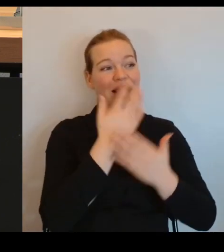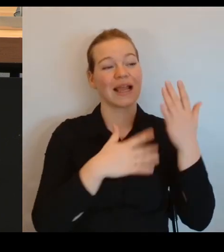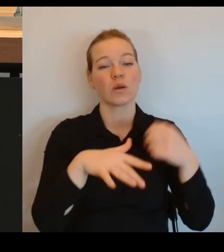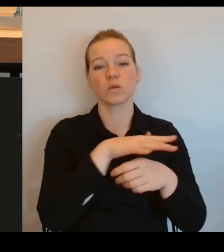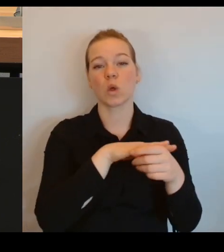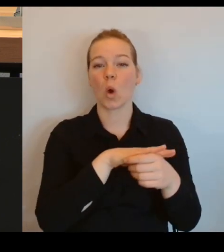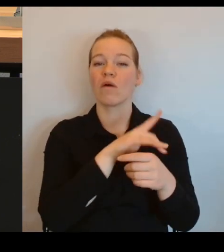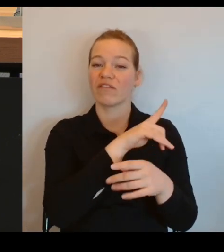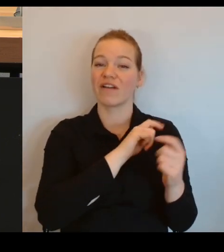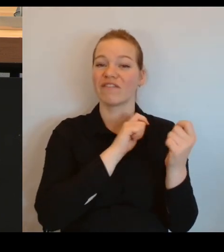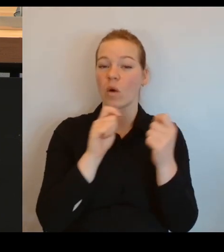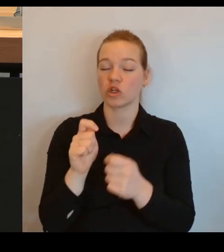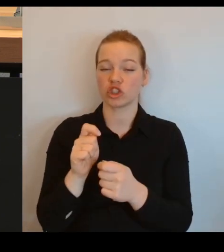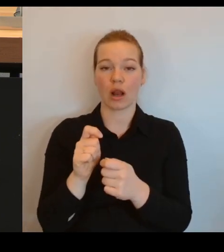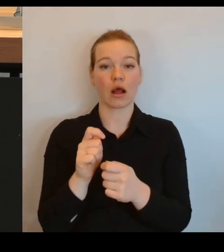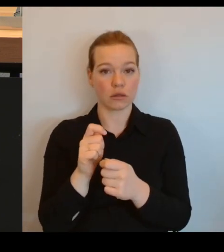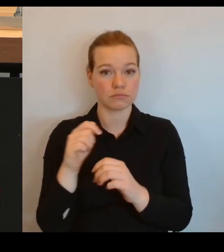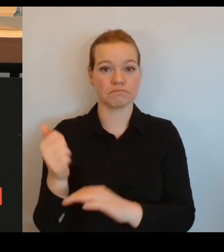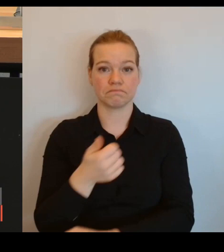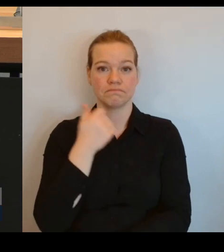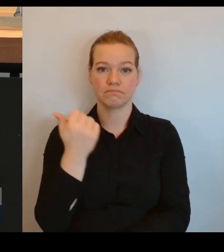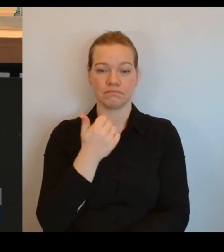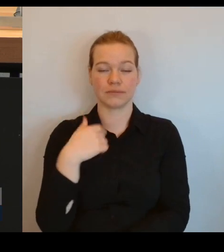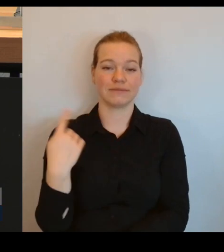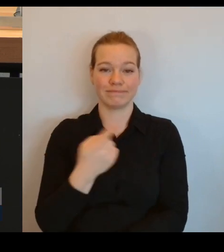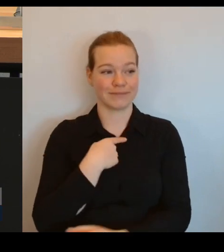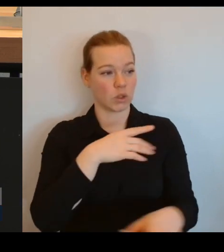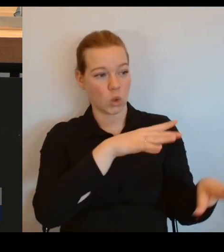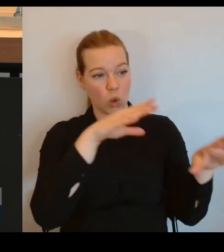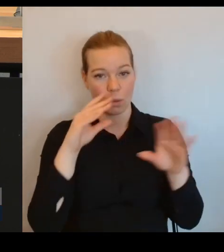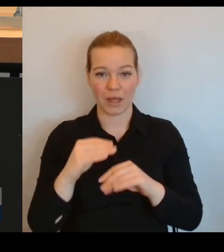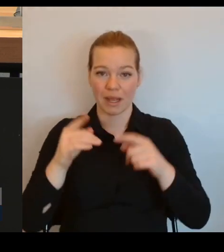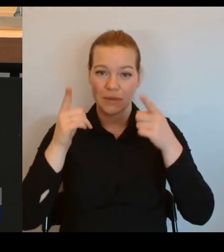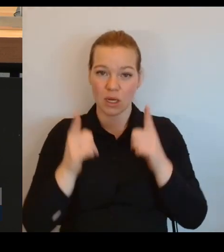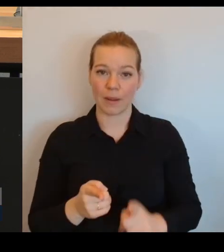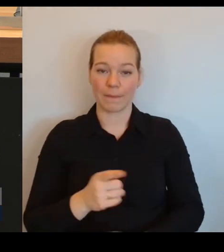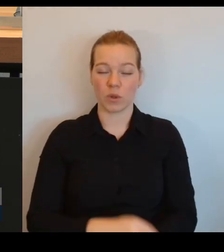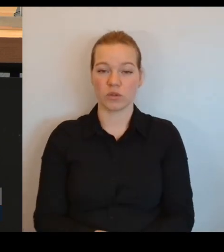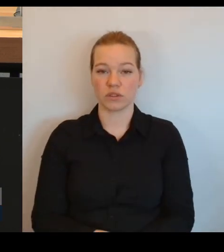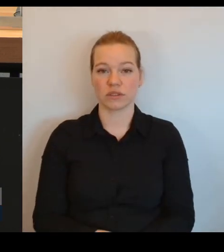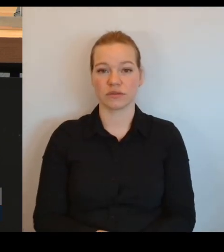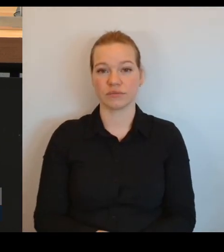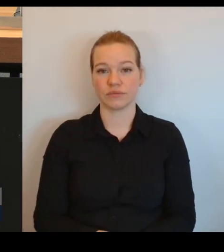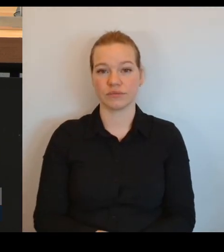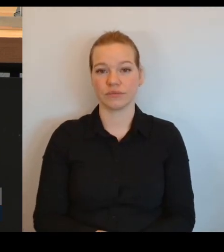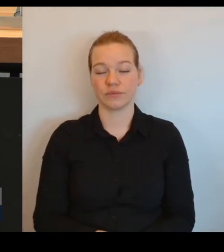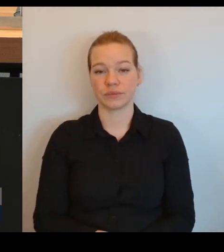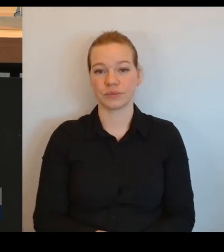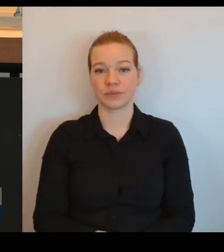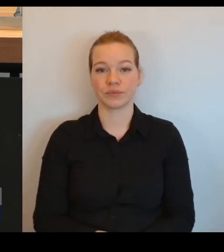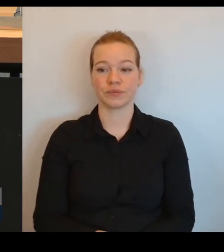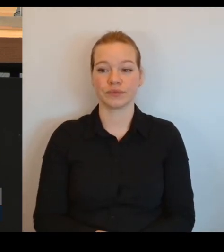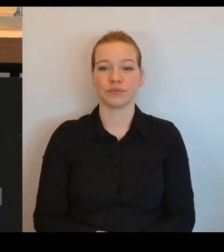Und kommen wir nun stichprobenhaft zu einigen vom Rechnungshof geprüften Fällen, die ich, die es sich lohnt zu erwähnen.